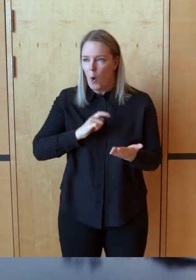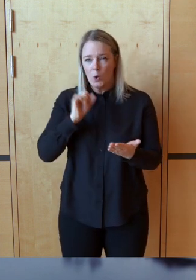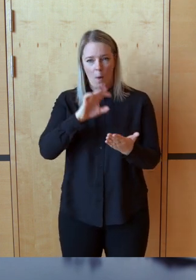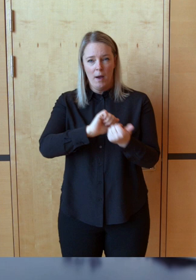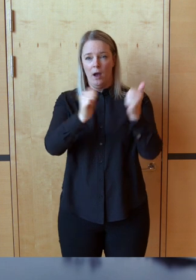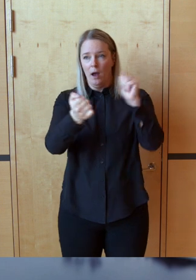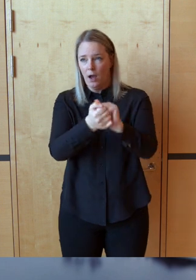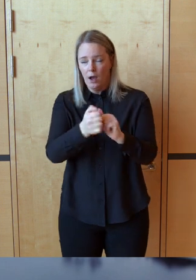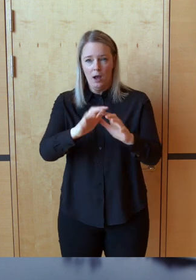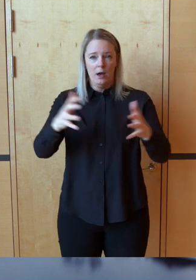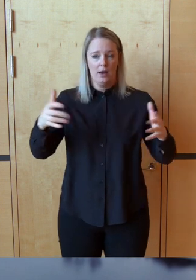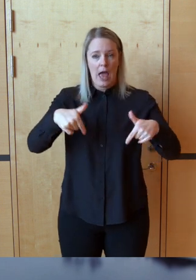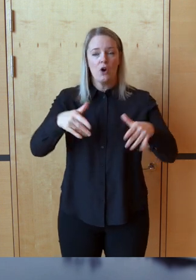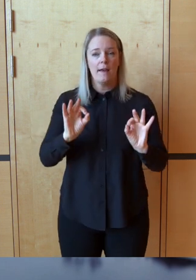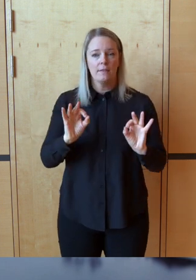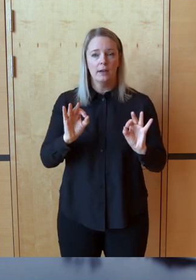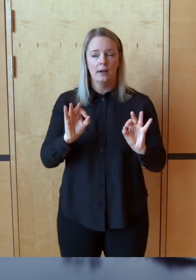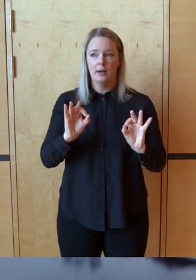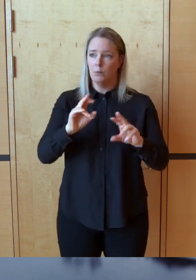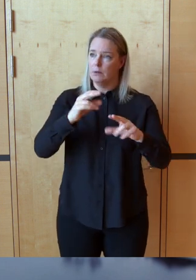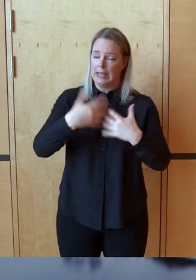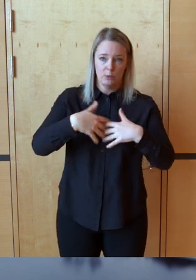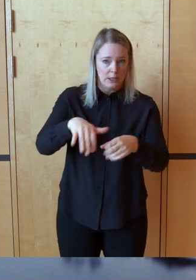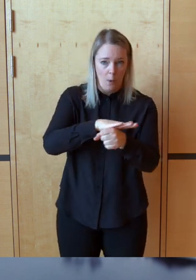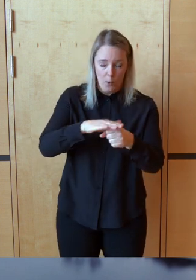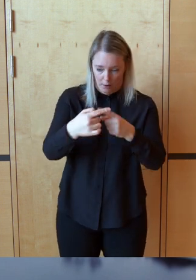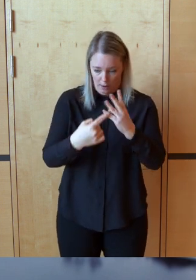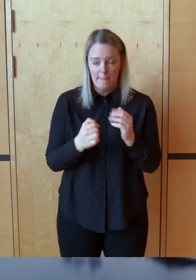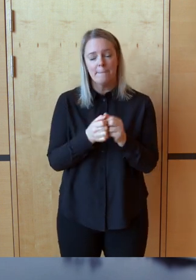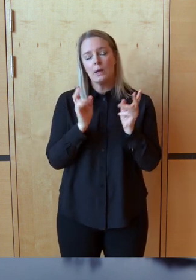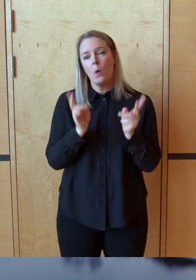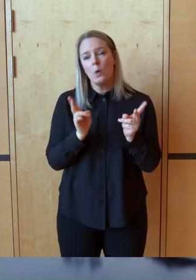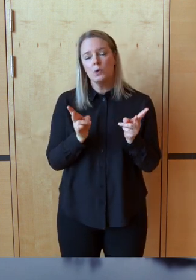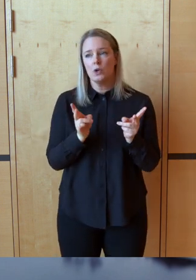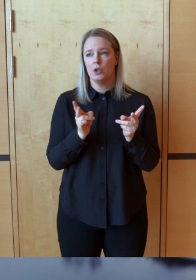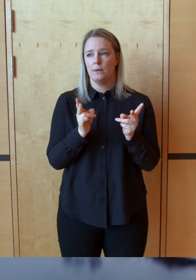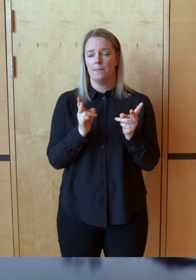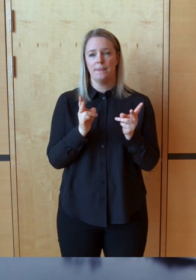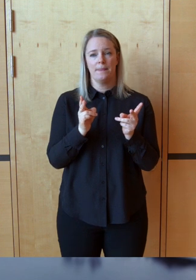I de olika industriområden men också Det är väldigt många nya byggnation